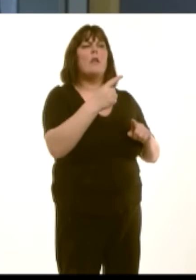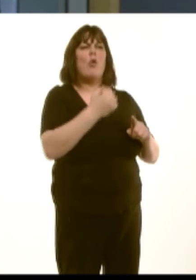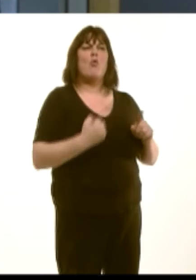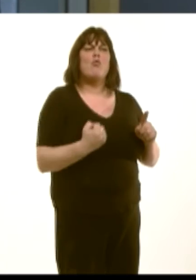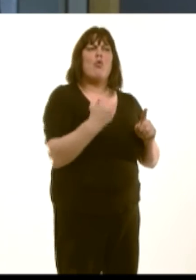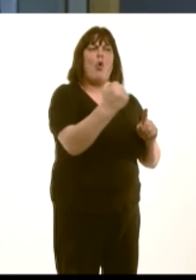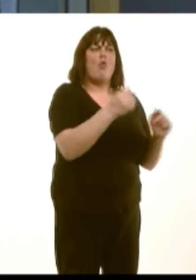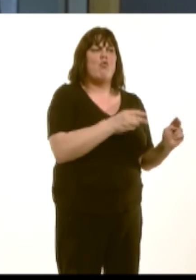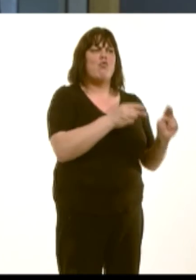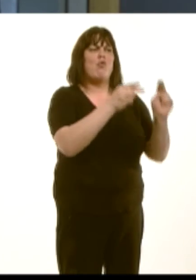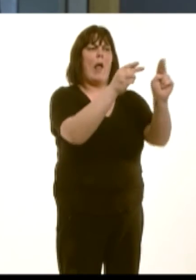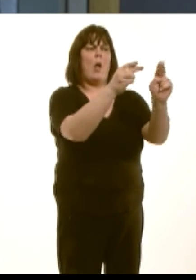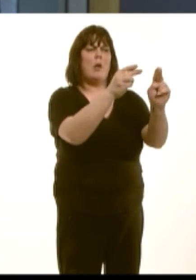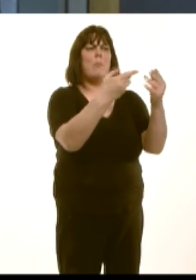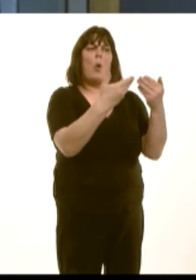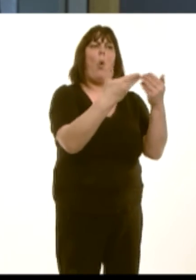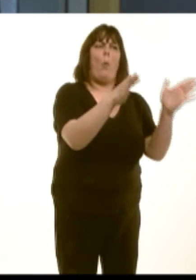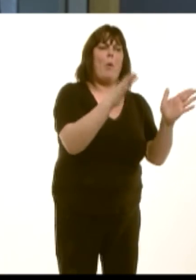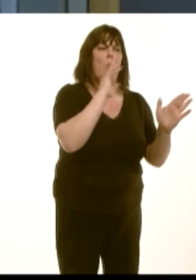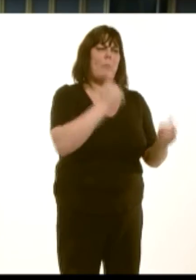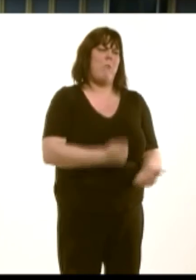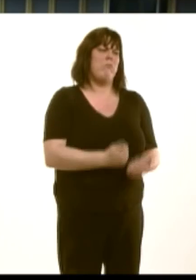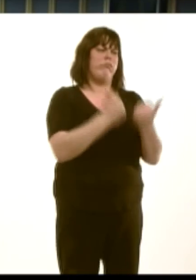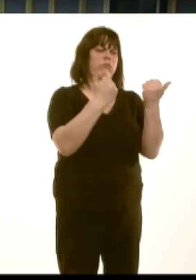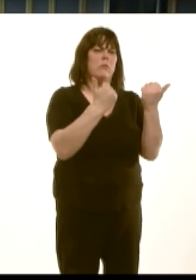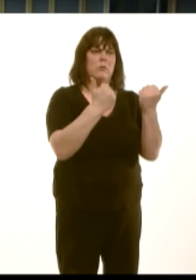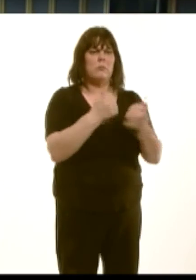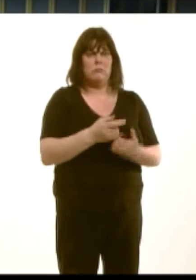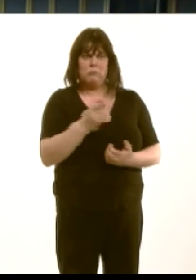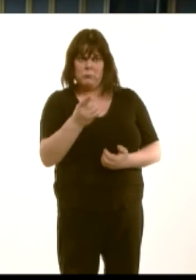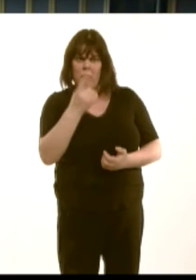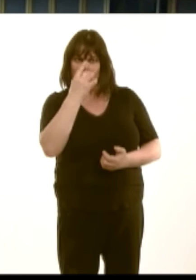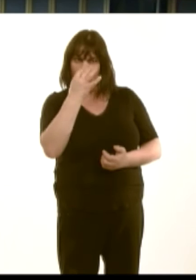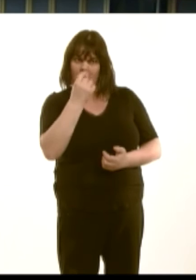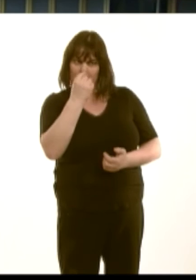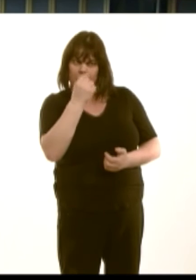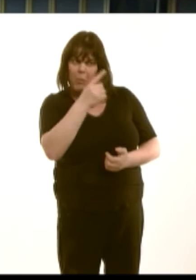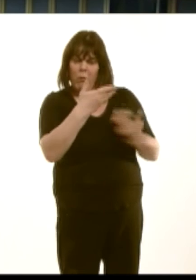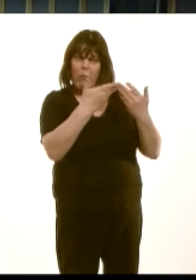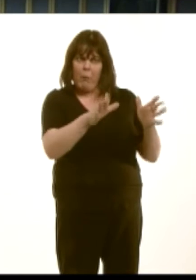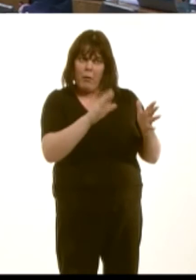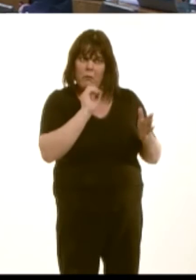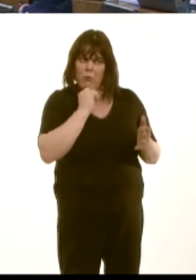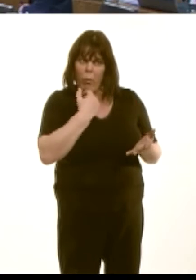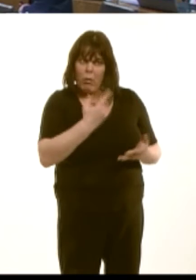A fyddai ailagor y rheilffordd hefyd yn arbrawf sosialaidd godidog? Carwyn Jones: Mae hi wedi digwydd, wrth gwrs, ynglyn ‚ rheilffordd y Fro, rheilffordd